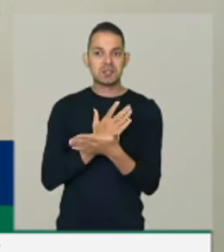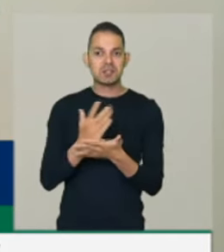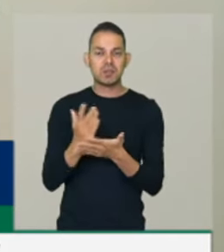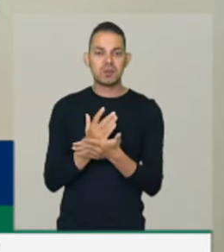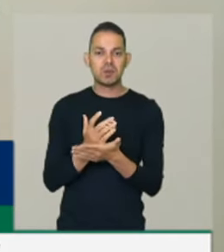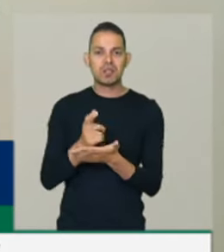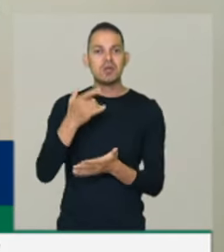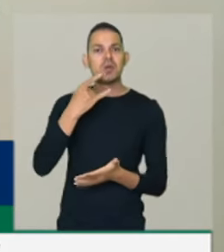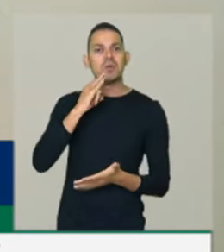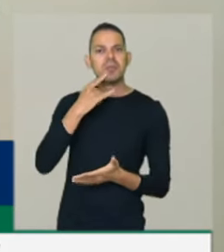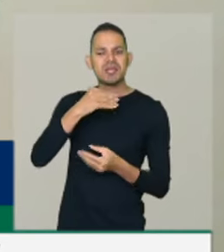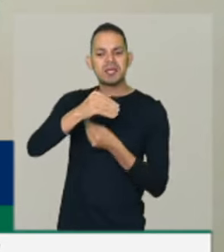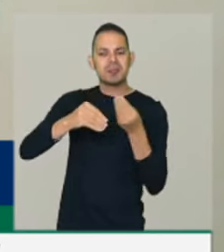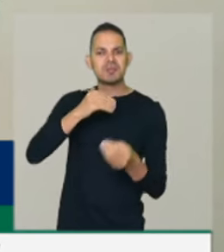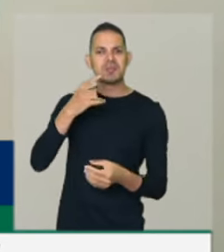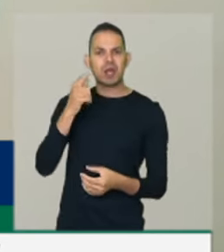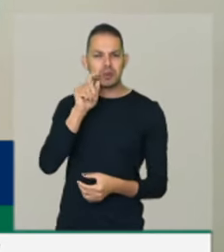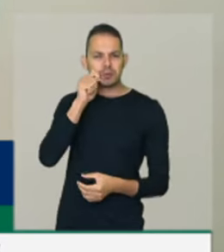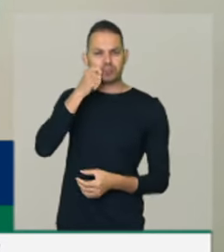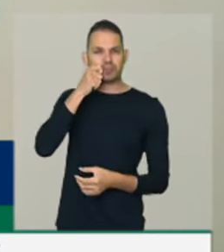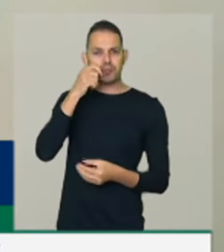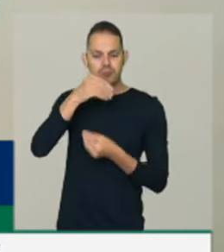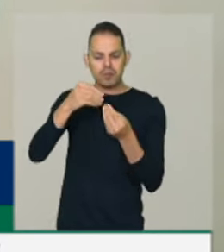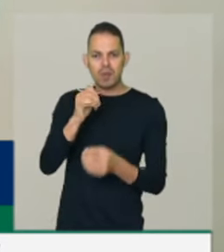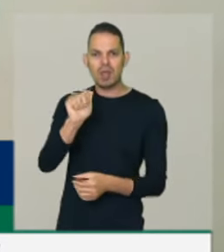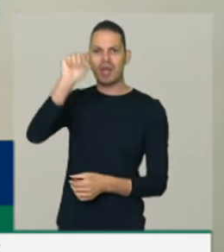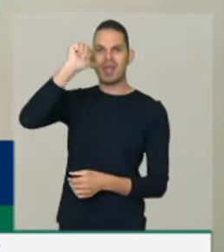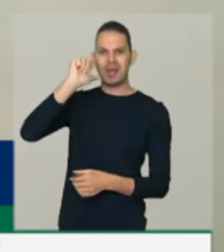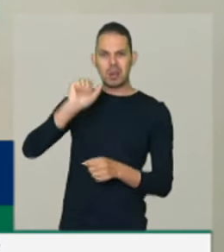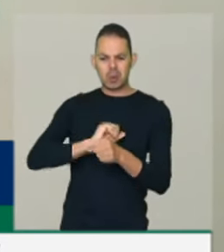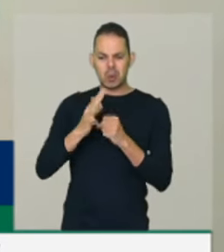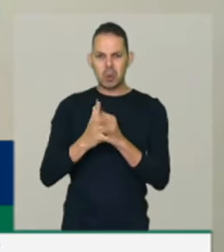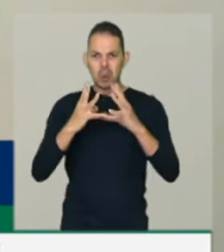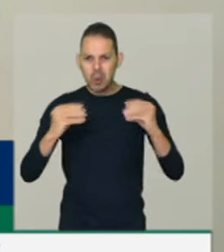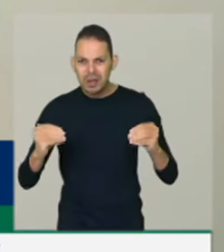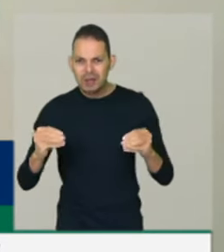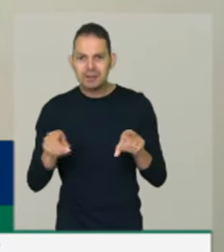COM LIMÃO CURA COVID. MEL COM LIMÃO. SABE COMO É QUE EU DESCOBRI QUE MEL COM LIMÃO... TEM UMA EFICIÊNCIA MUITO